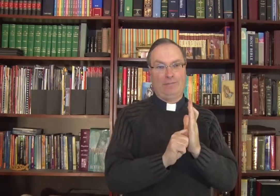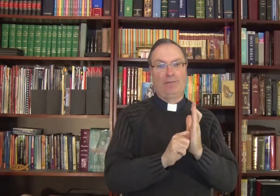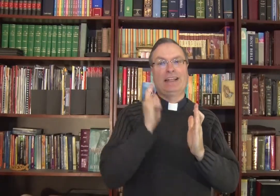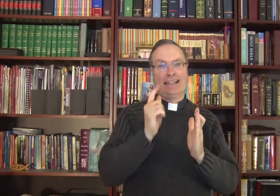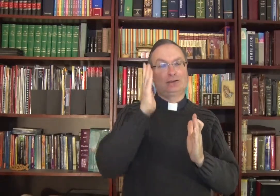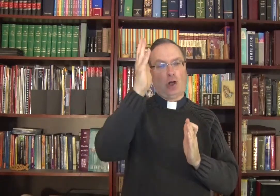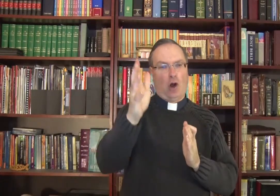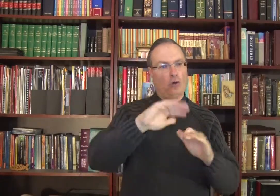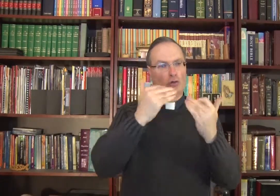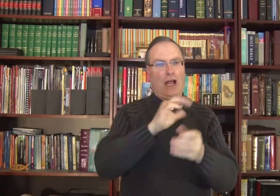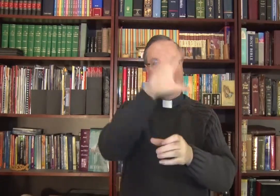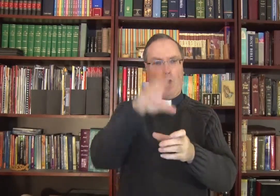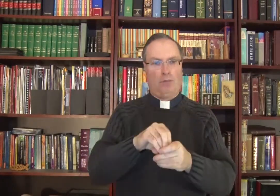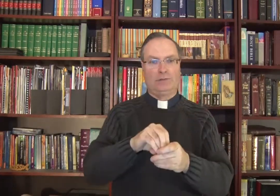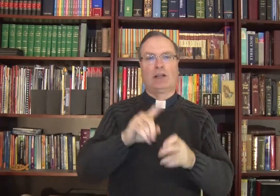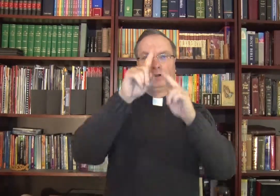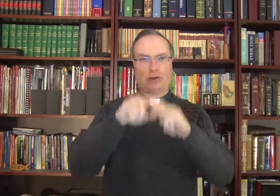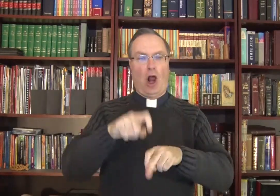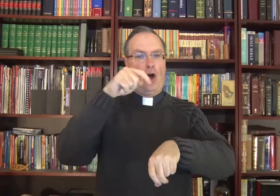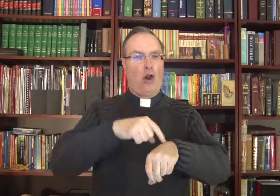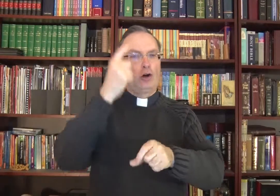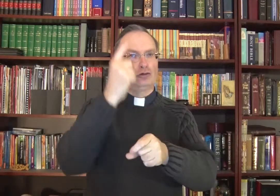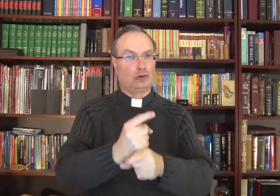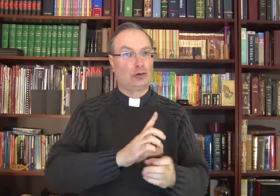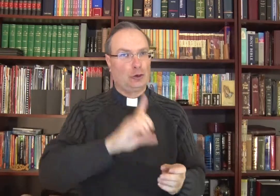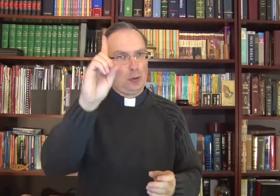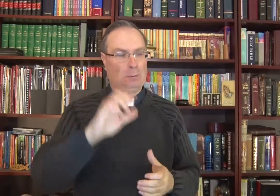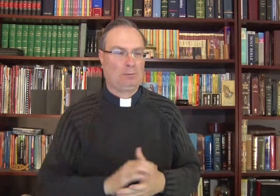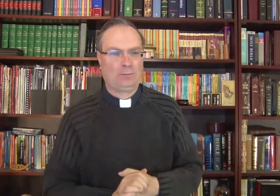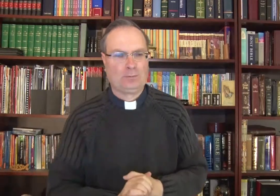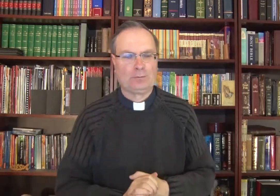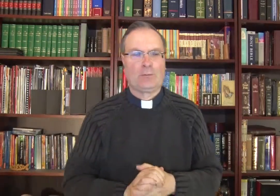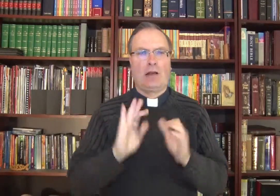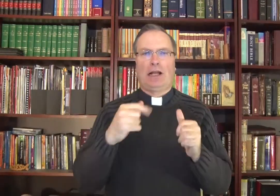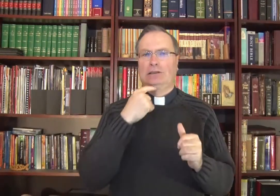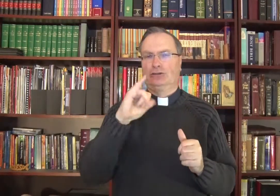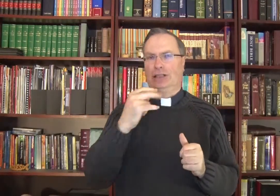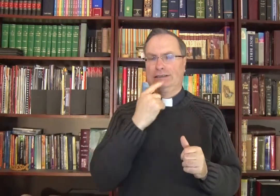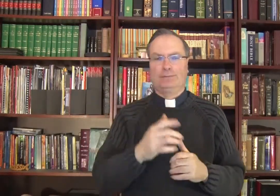ils seront accomplis selon l’heure juste de Dieu. Après Jean disait: